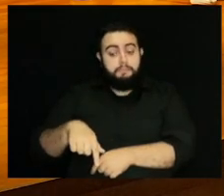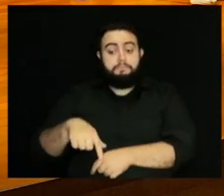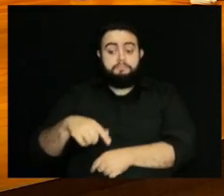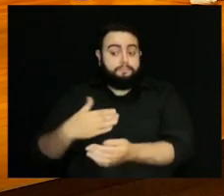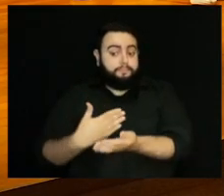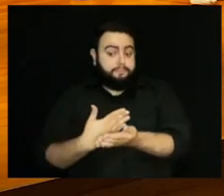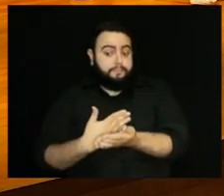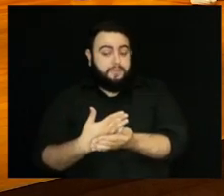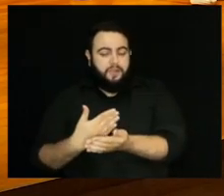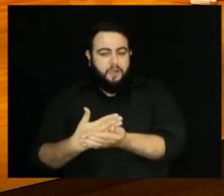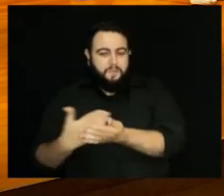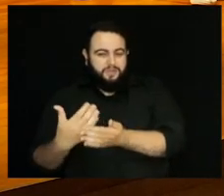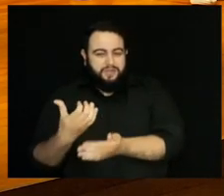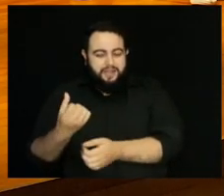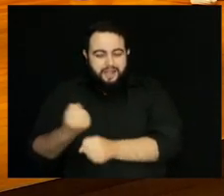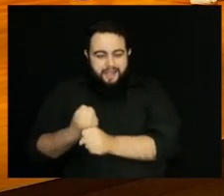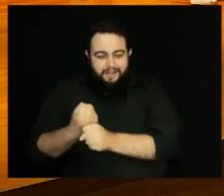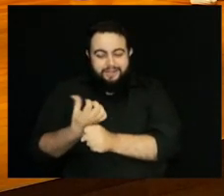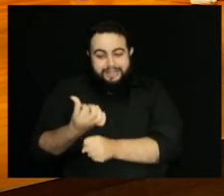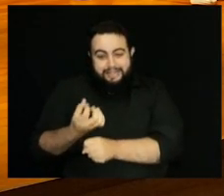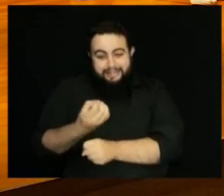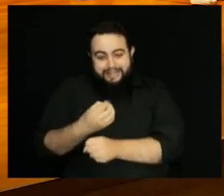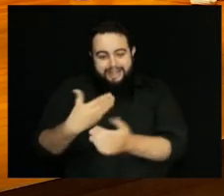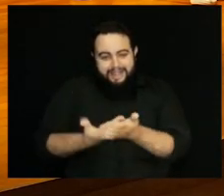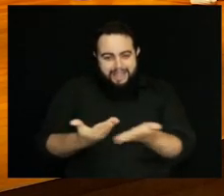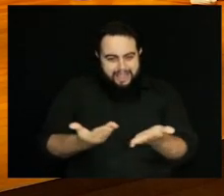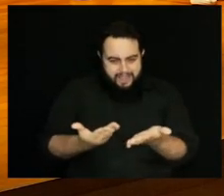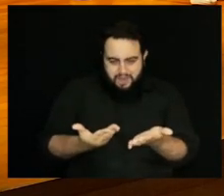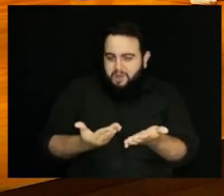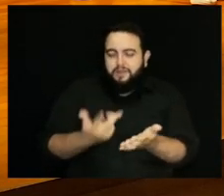porque na Argentina isso era muito separado até bem pouco tempo atrás. Ou o cara era do rock ou